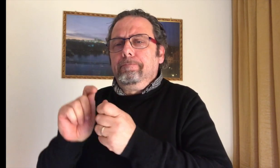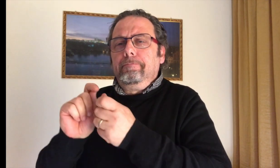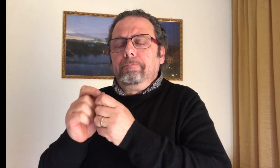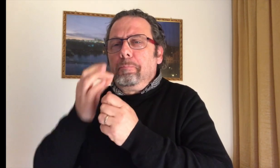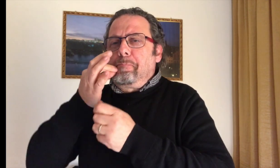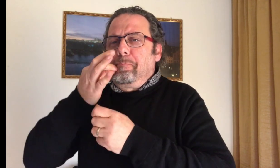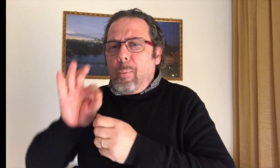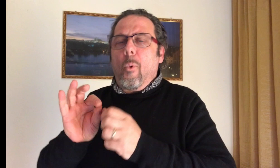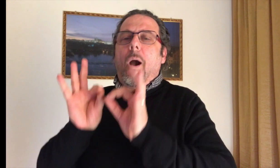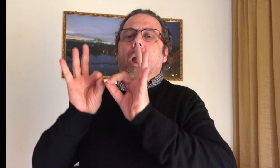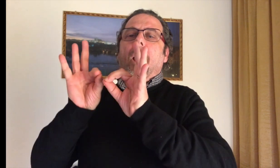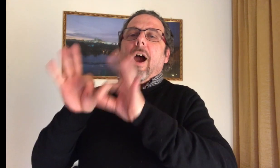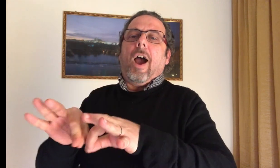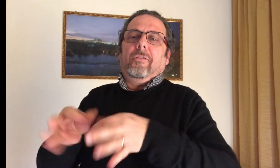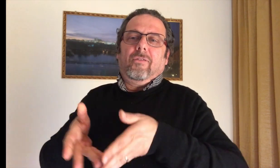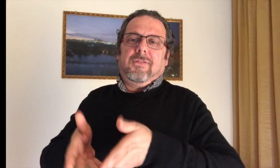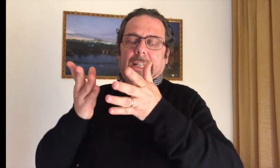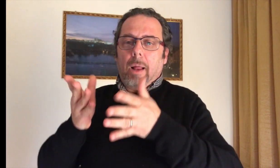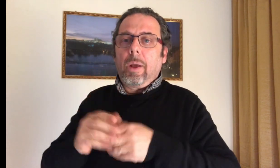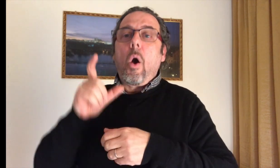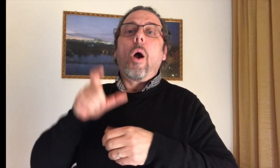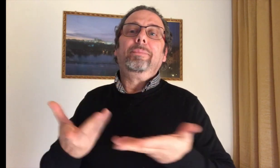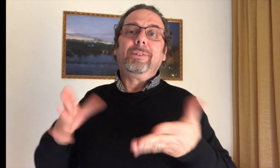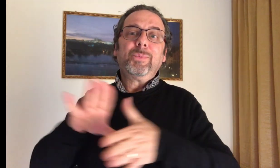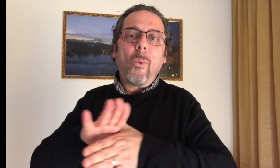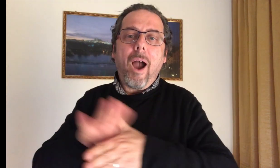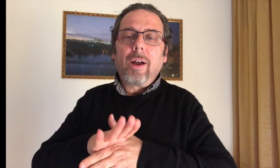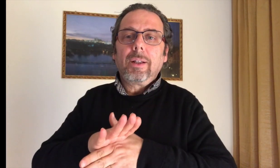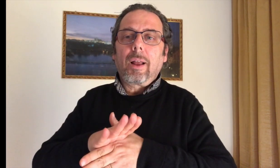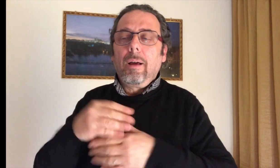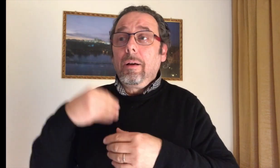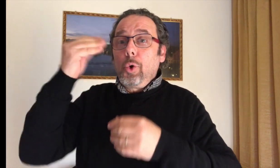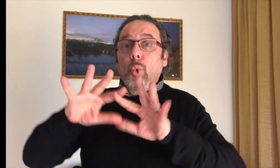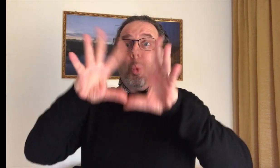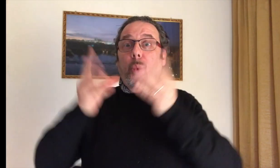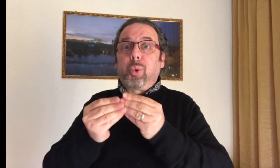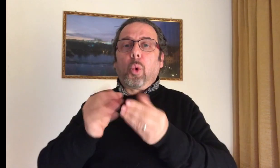trovare almeno altri collaboratori tecnici perché, era impossibile occuparsi, da soli, di tutti i problemi